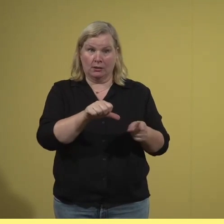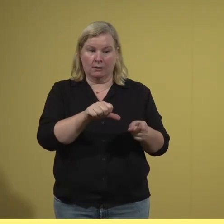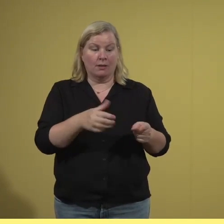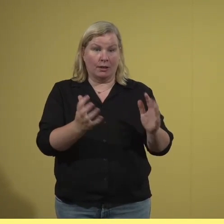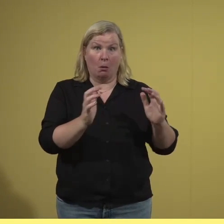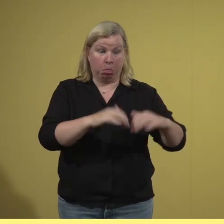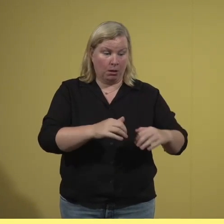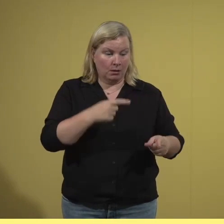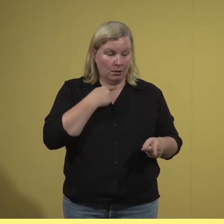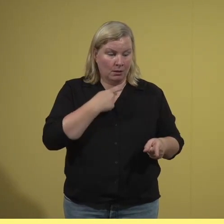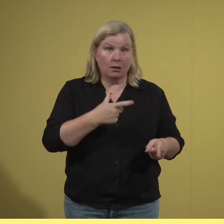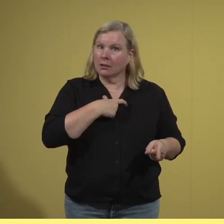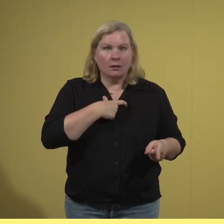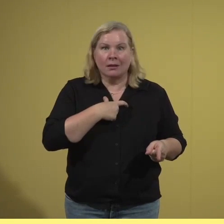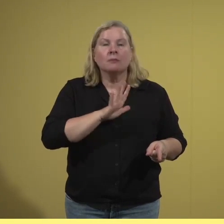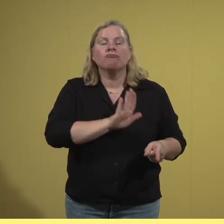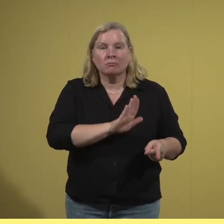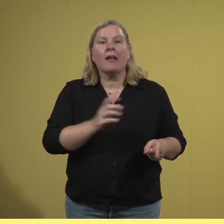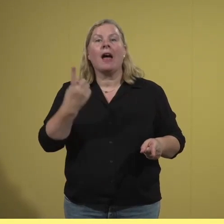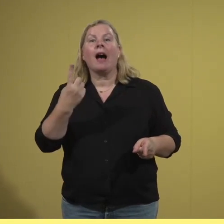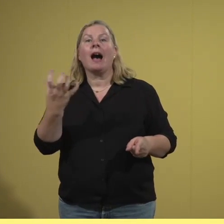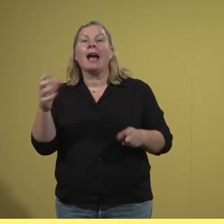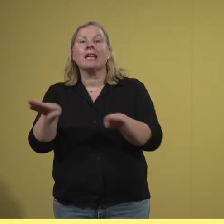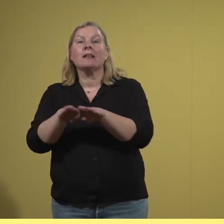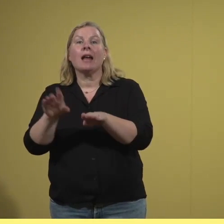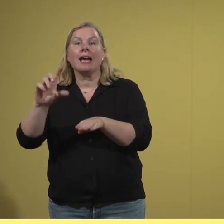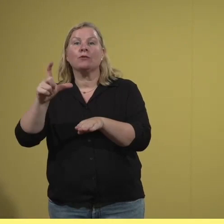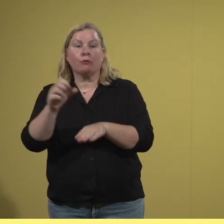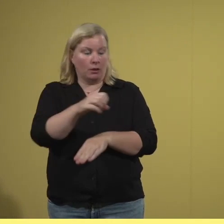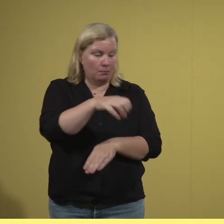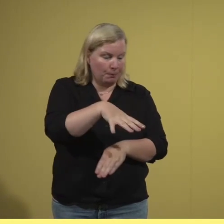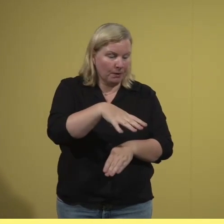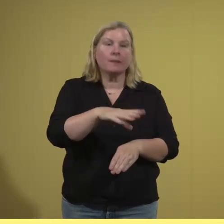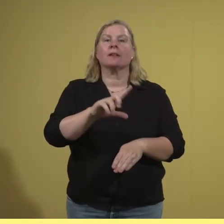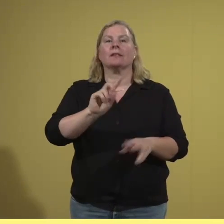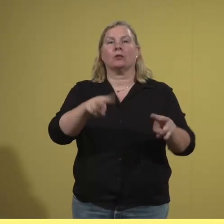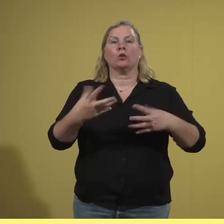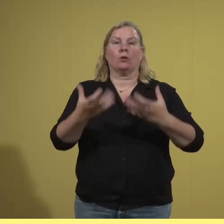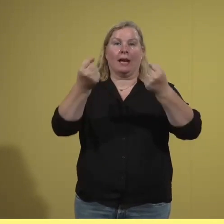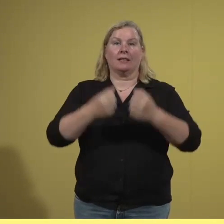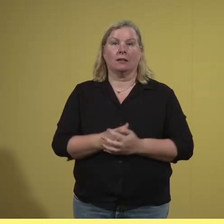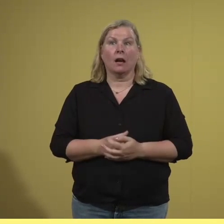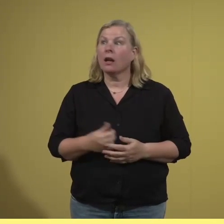Einen Eiswürfel rein und sie ist wieder glatt. Das ist ja ein super Tipp, oder?